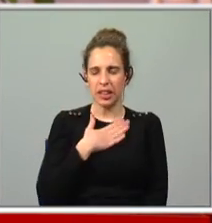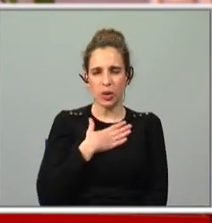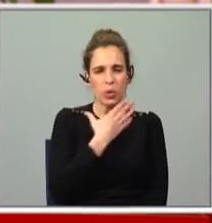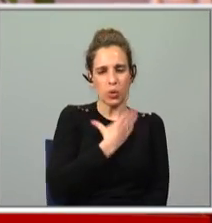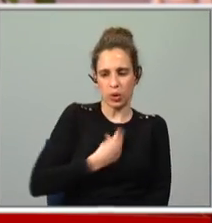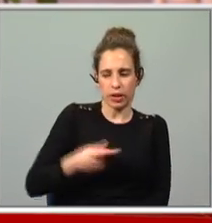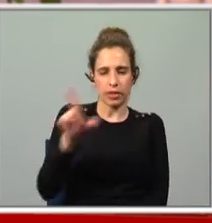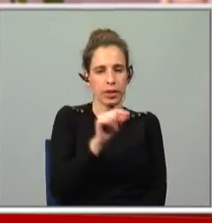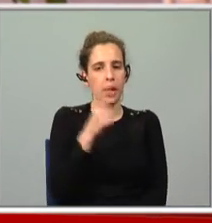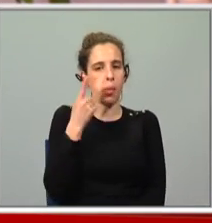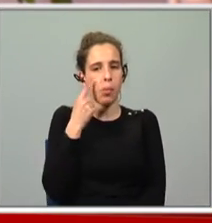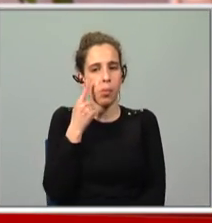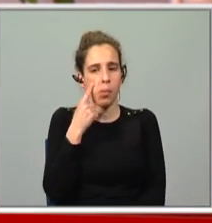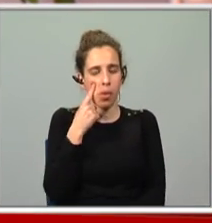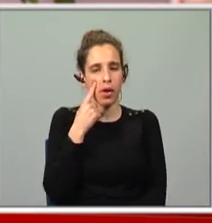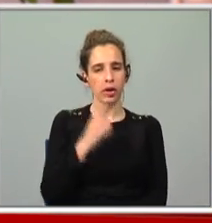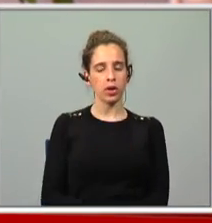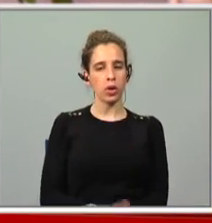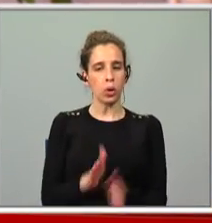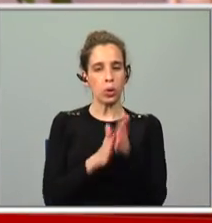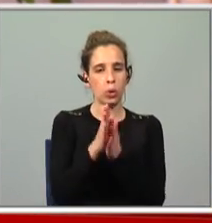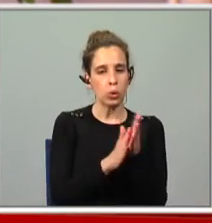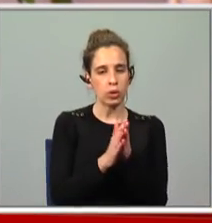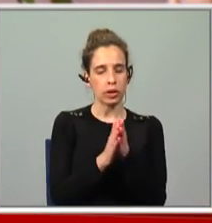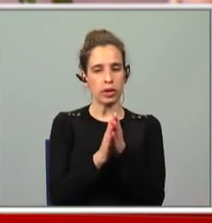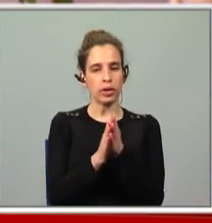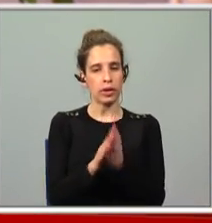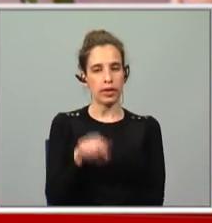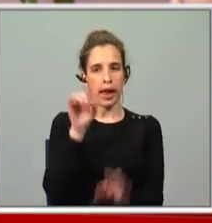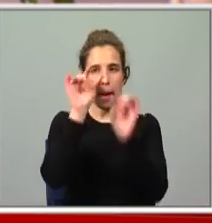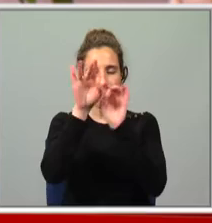gostava também de experimentar com utilizado o recurso destas pistas que 我也想嘗試使用這些線索的資源